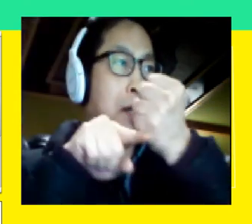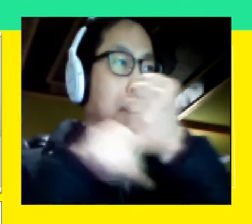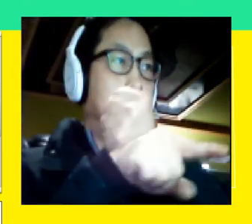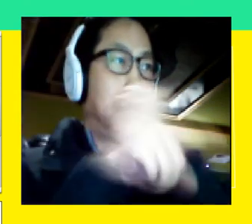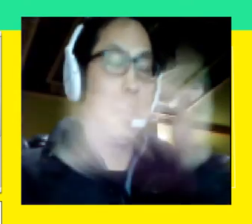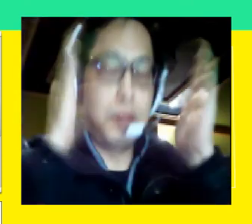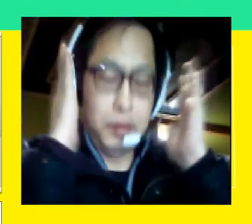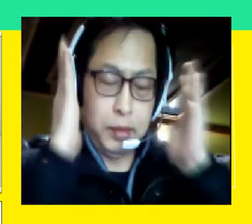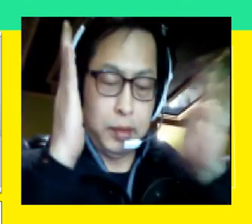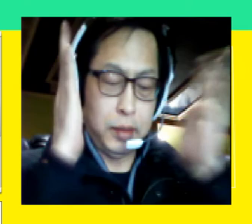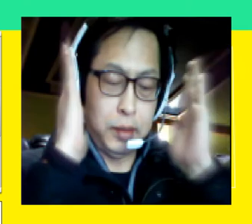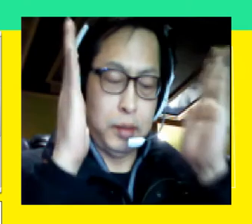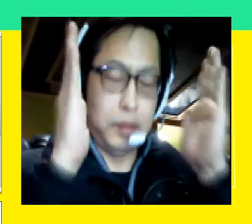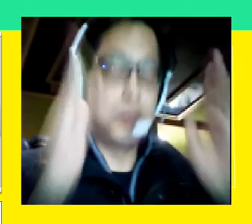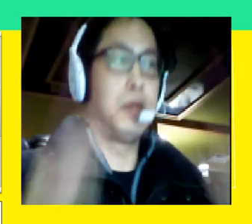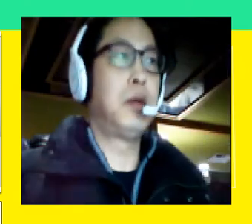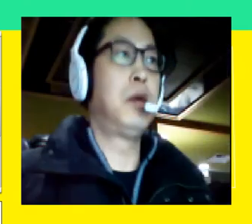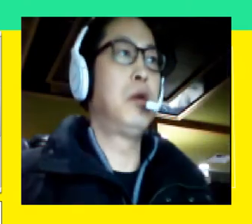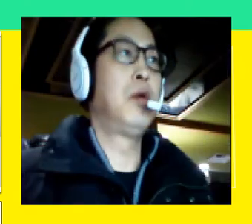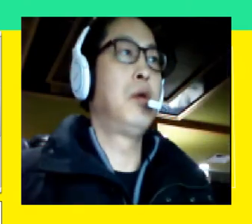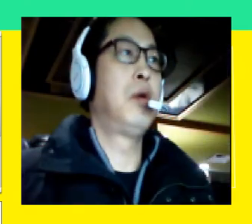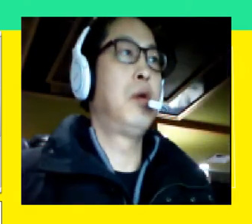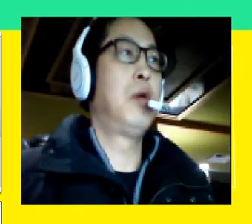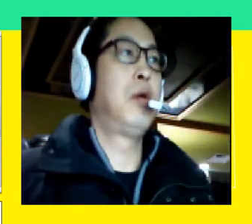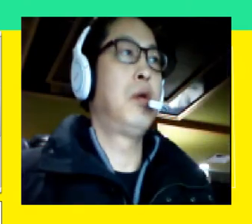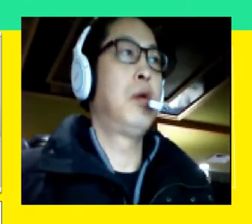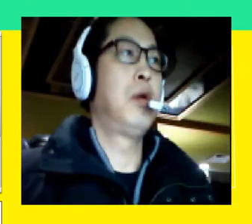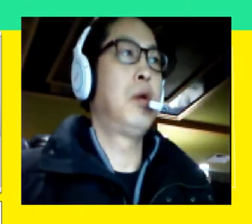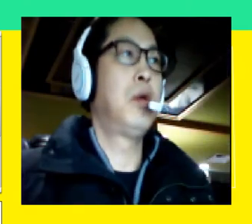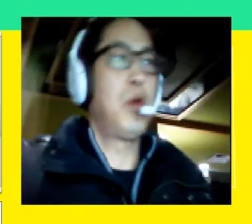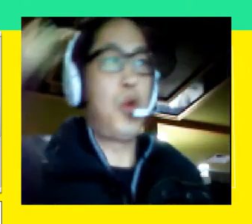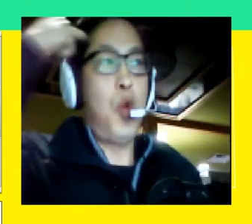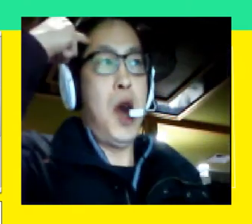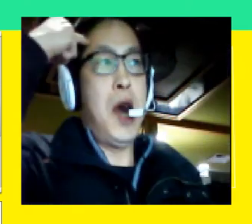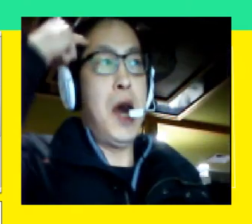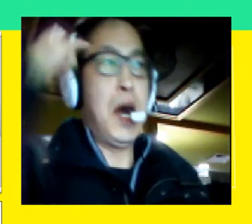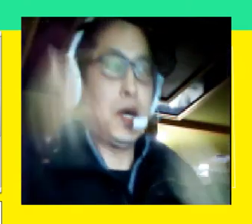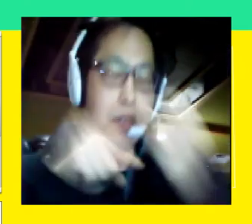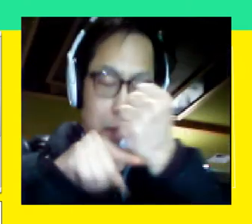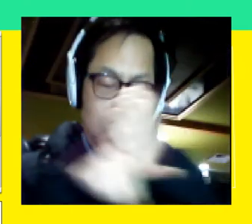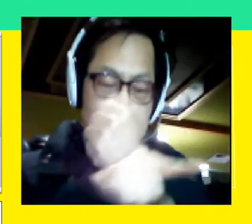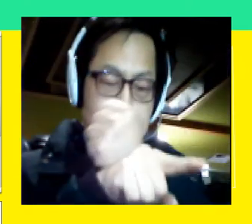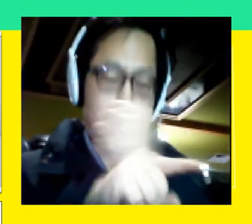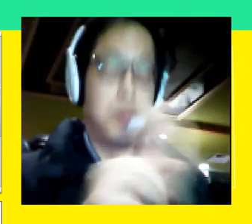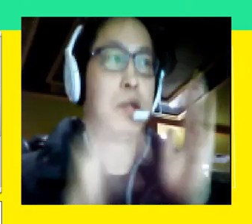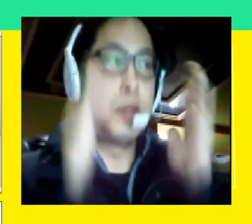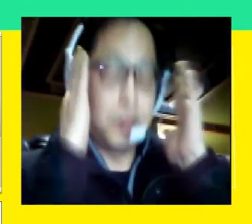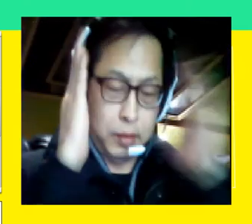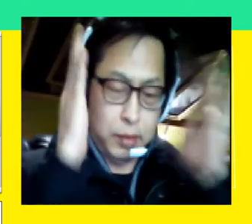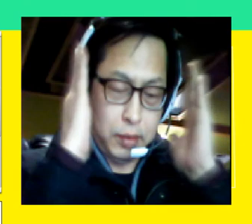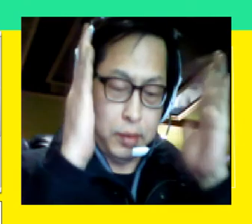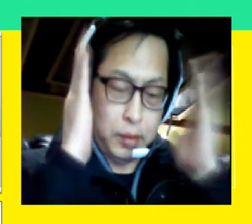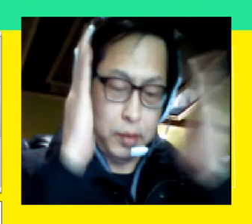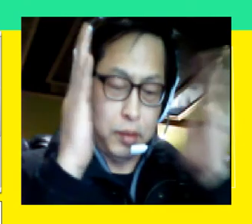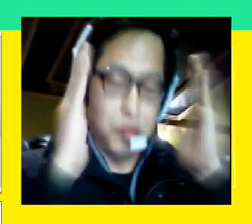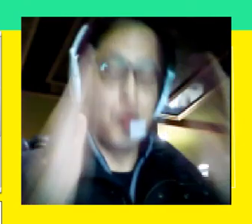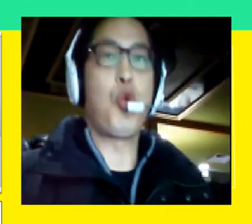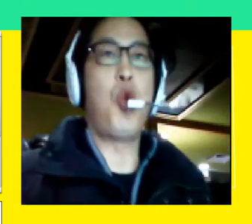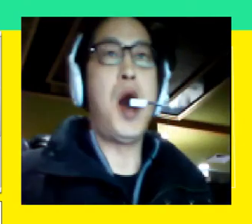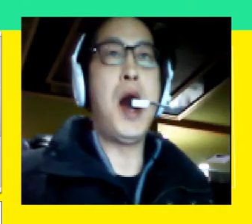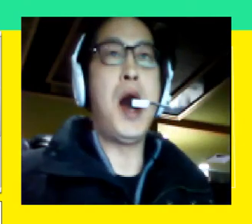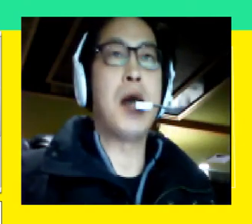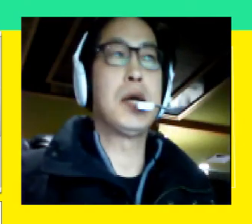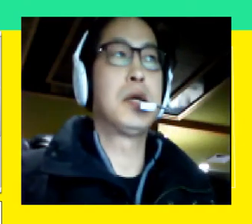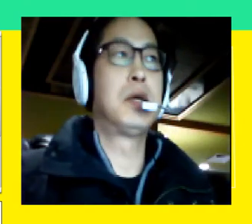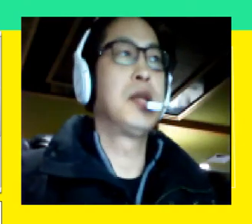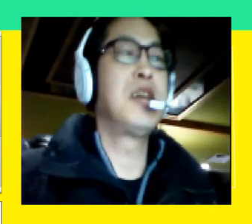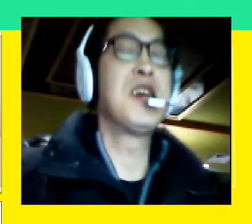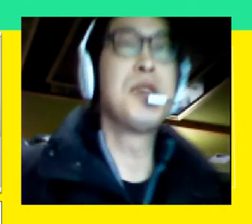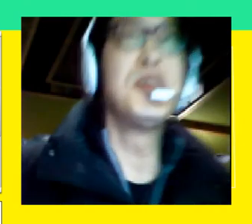과학..